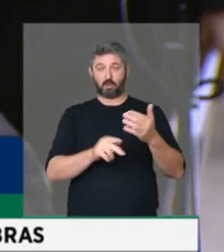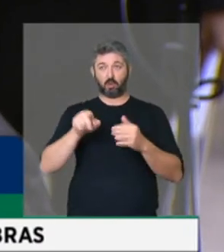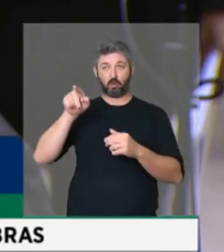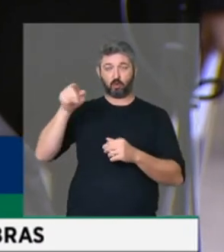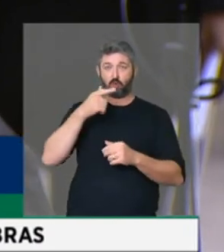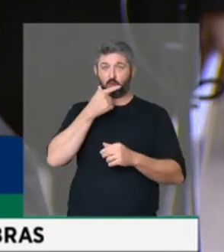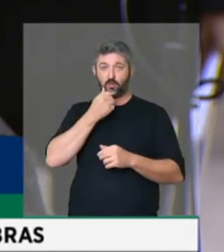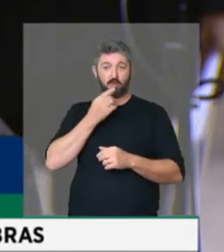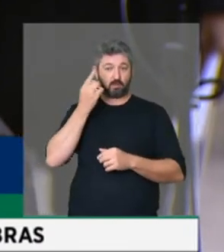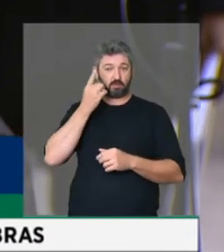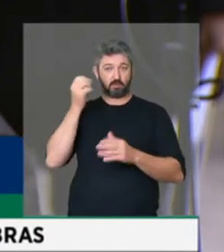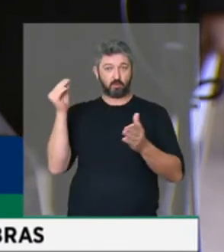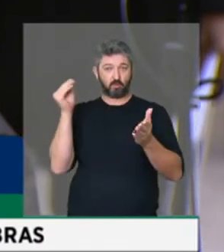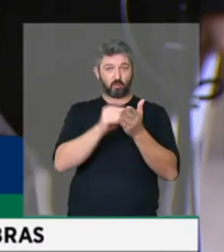DO RELATOR FOI COLOCADO NO